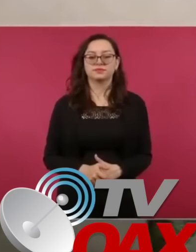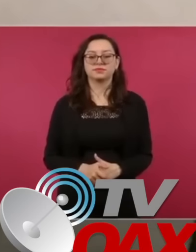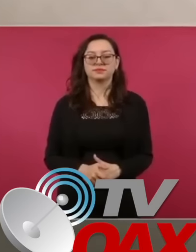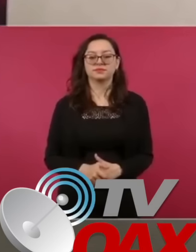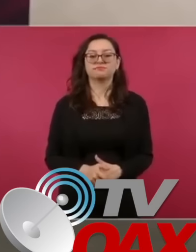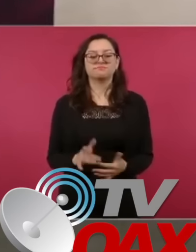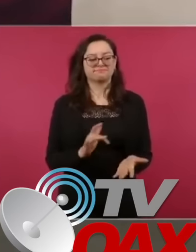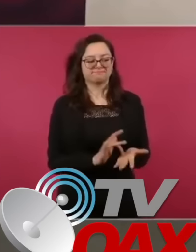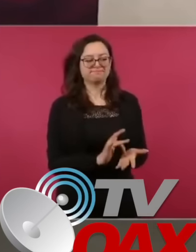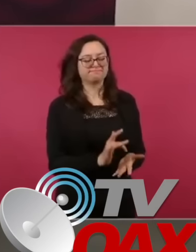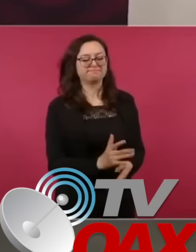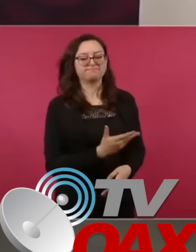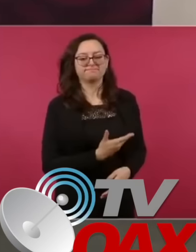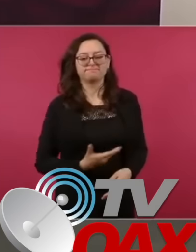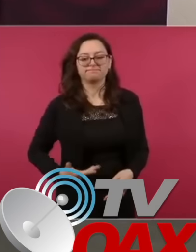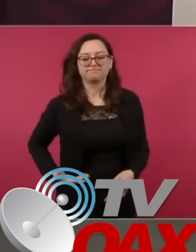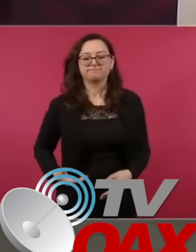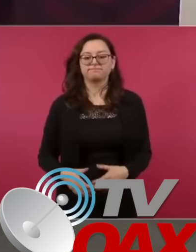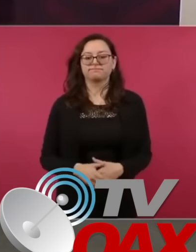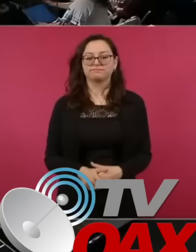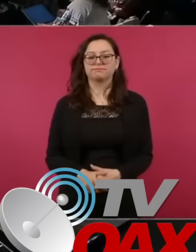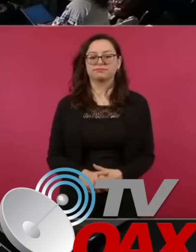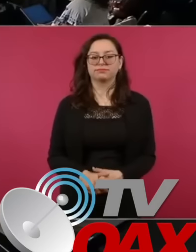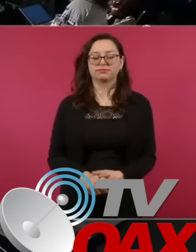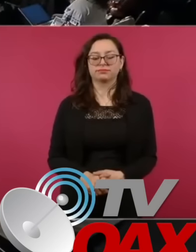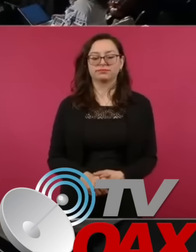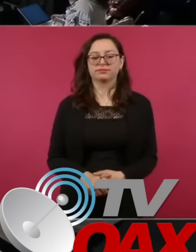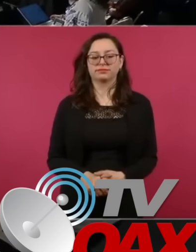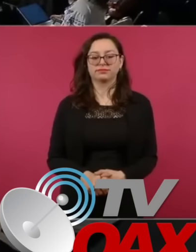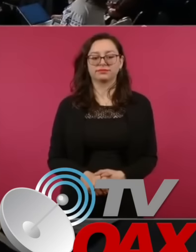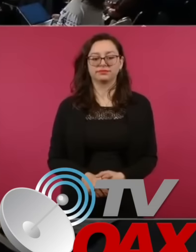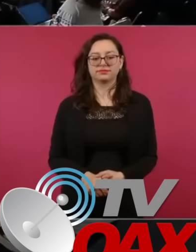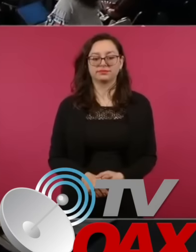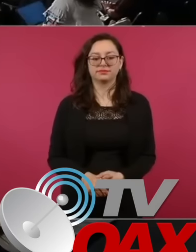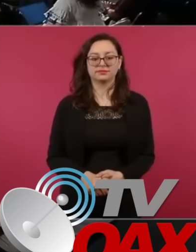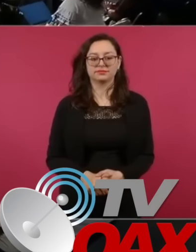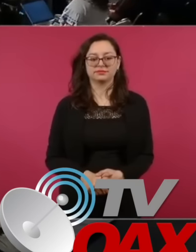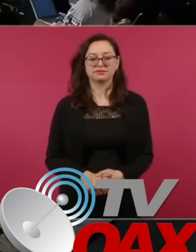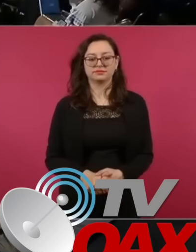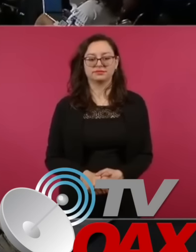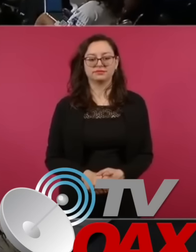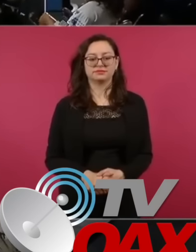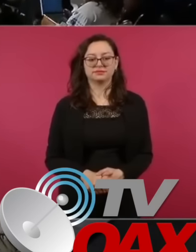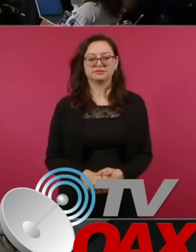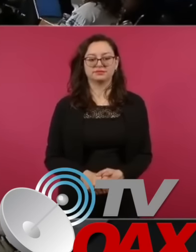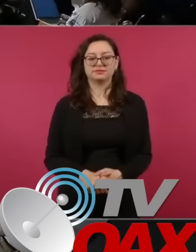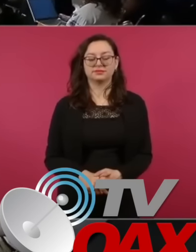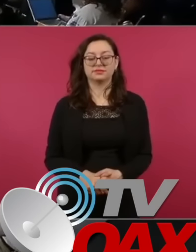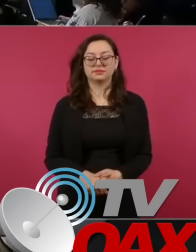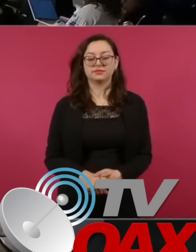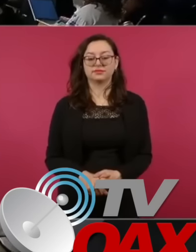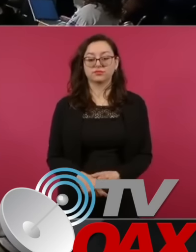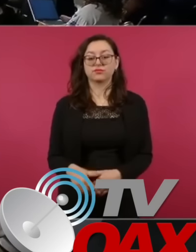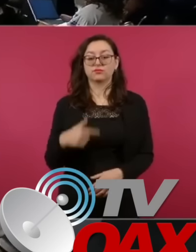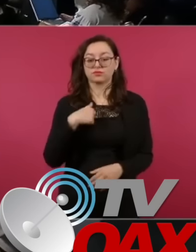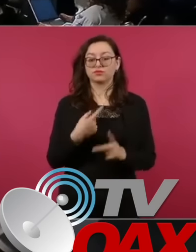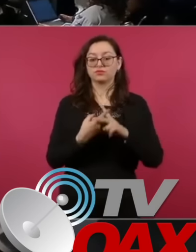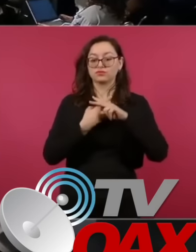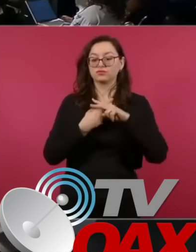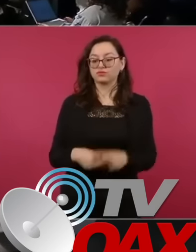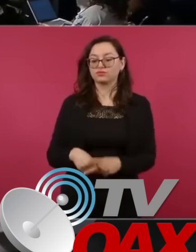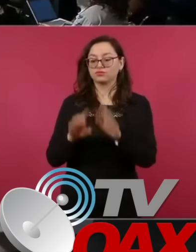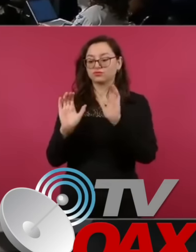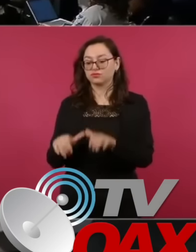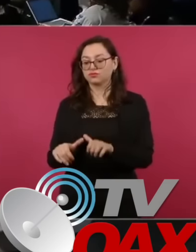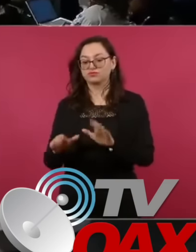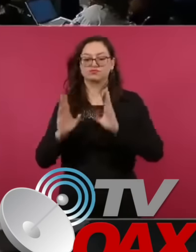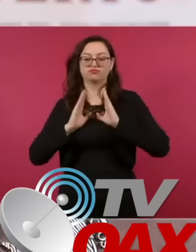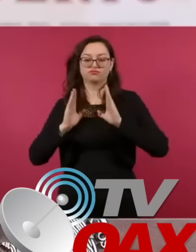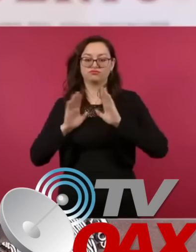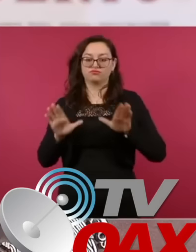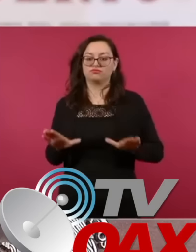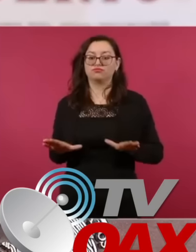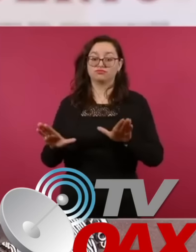presidente ingresé joven a la fuerza aérea tenía 15 años